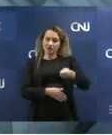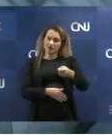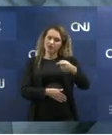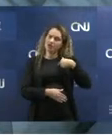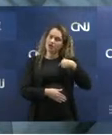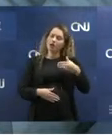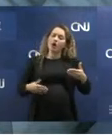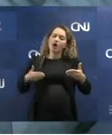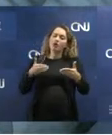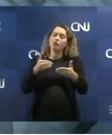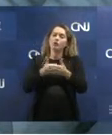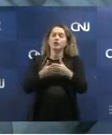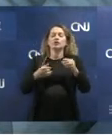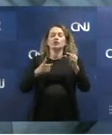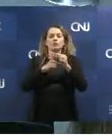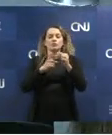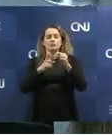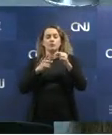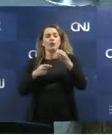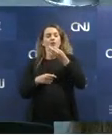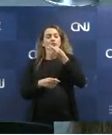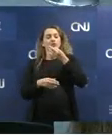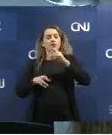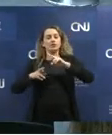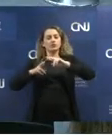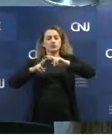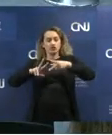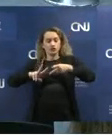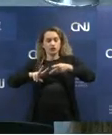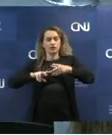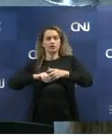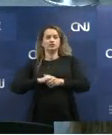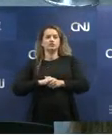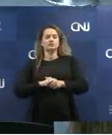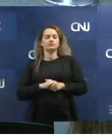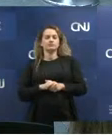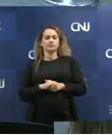Muito obrigado conselheiro Mário Goulart Maia.